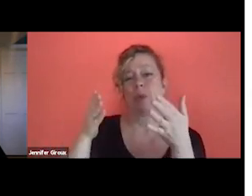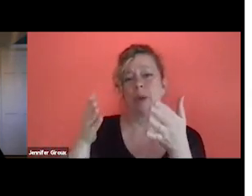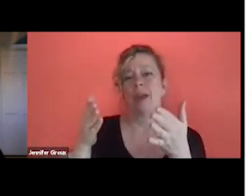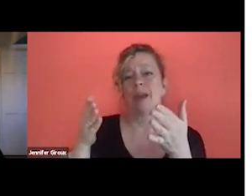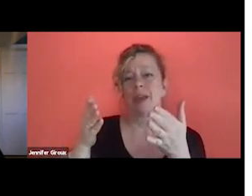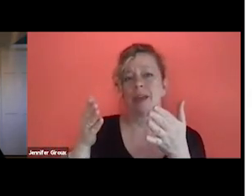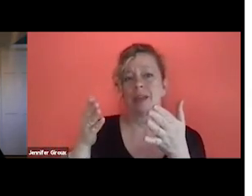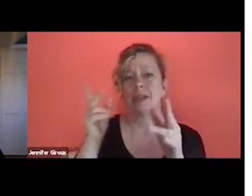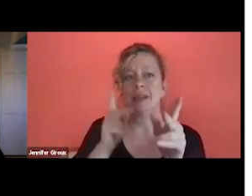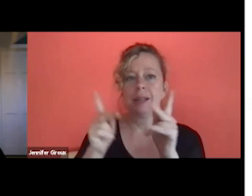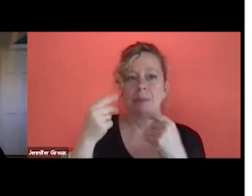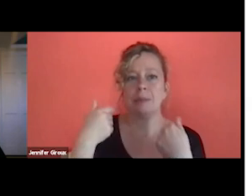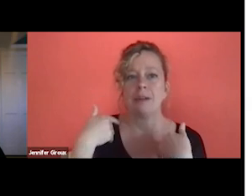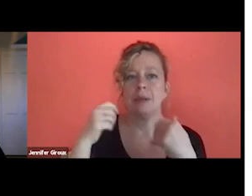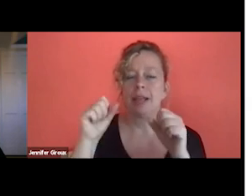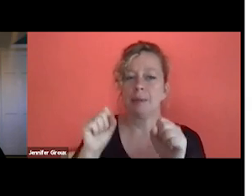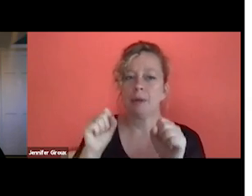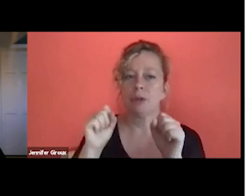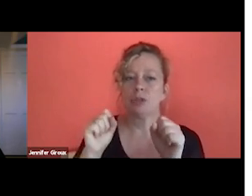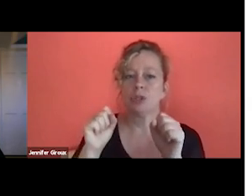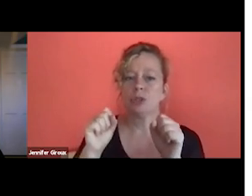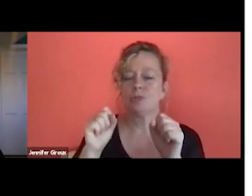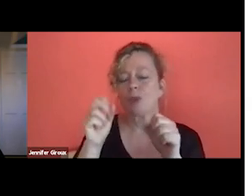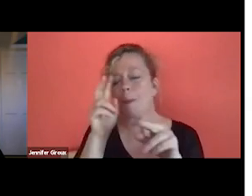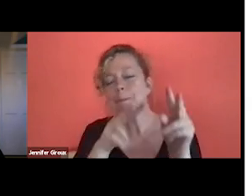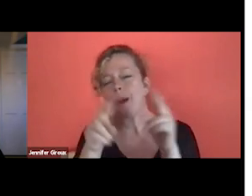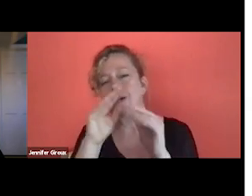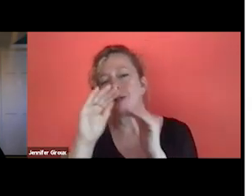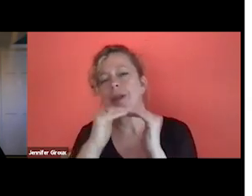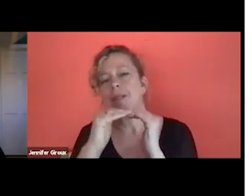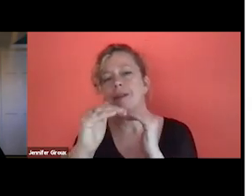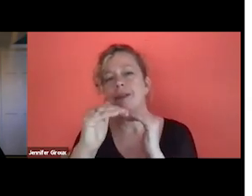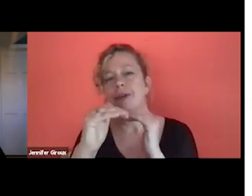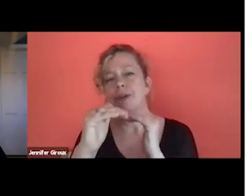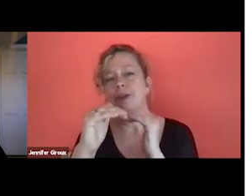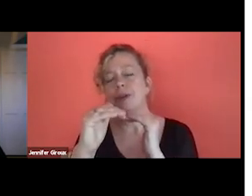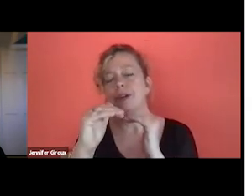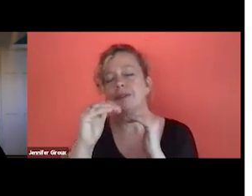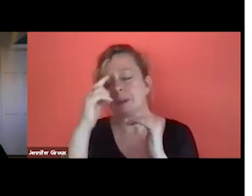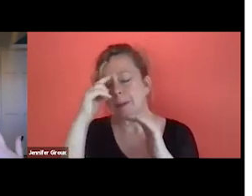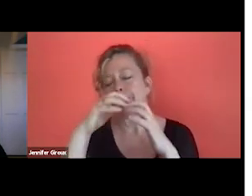en la que las personas han podido monitorear sus niveles de agotamiento y fatiga por compasión,